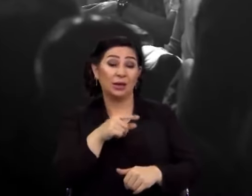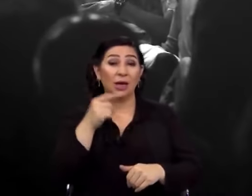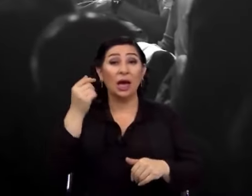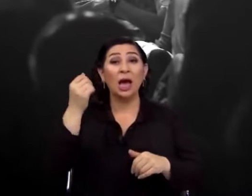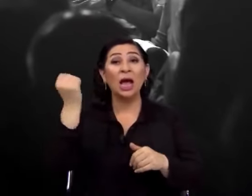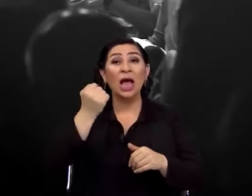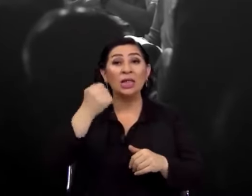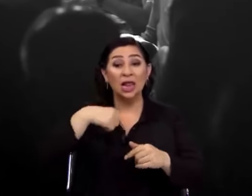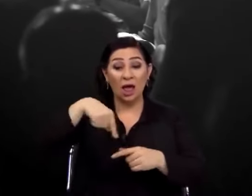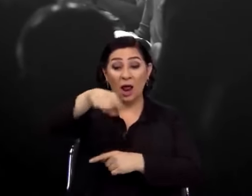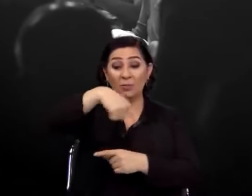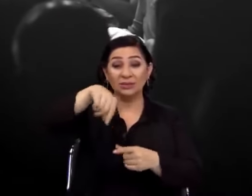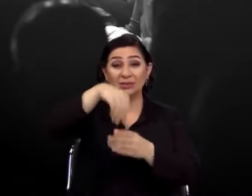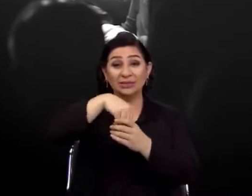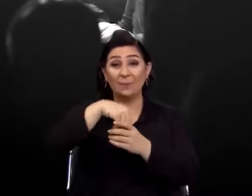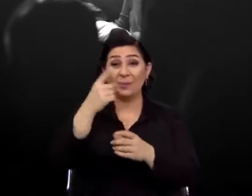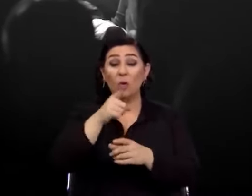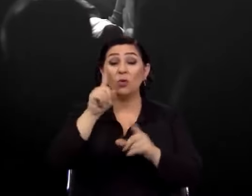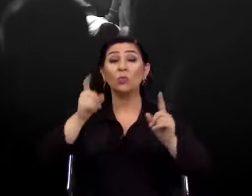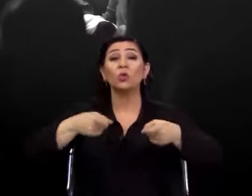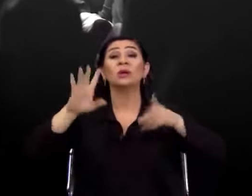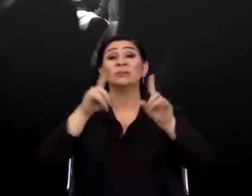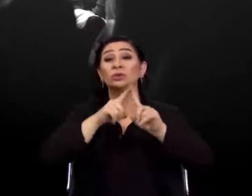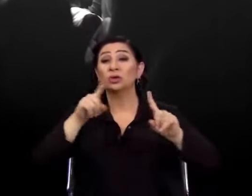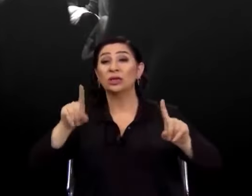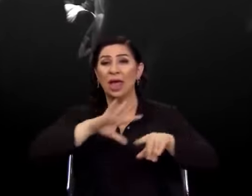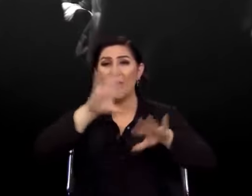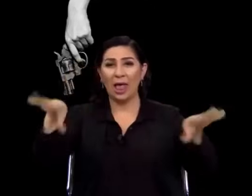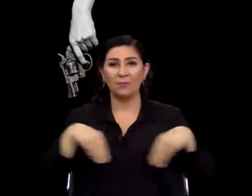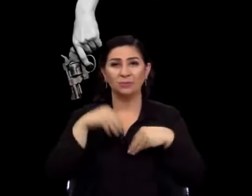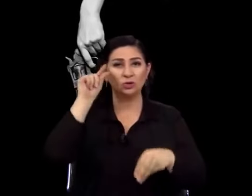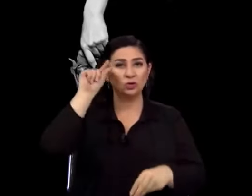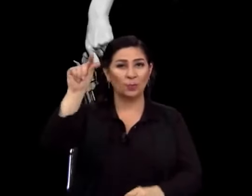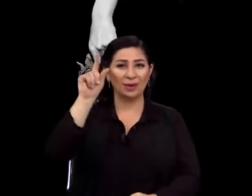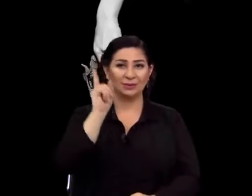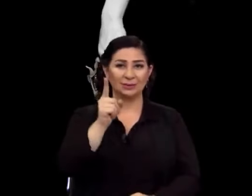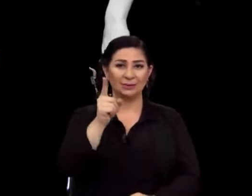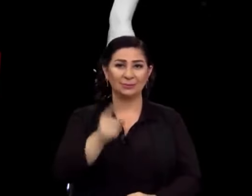biri O yüzden onu bulmadığım sürece hepimiz şüphe